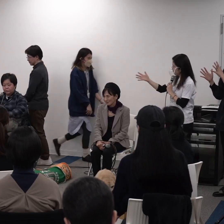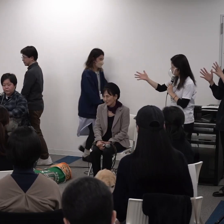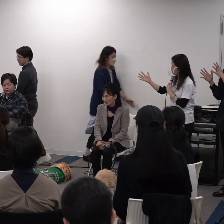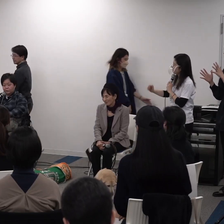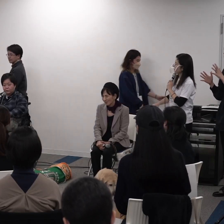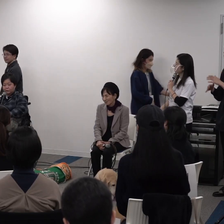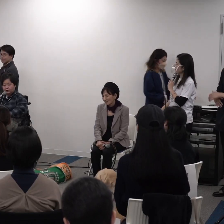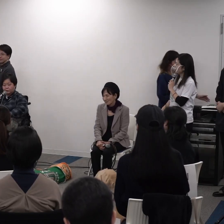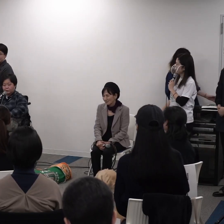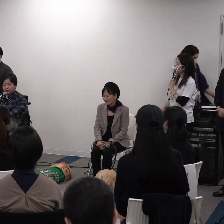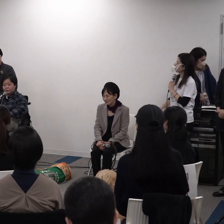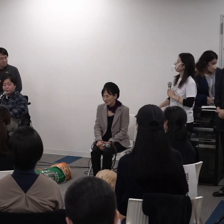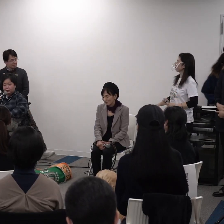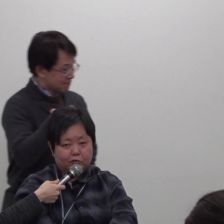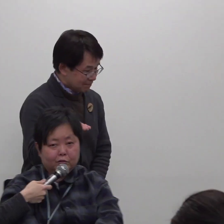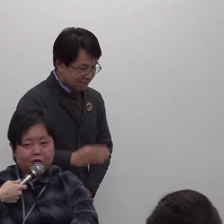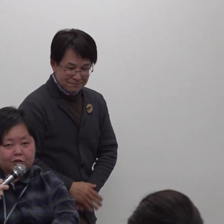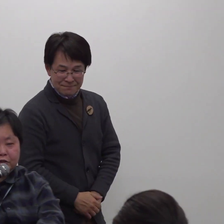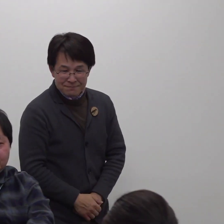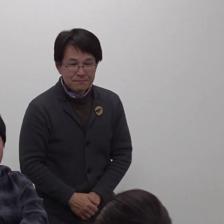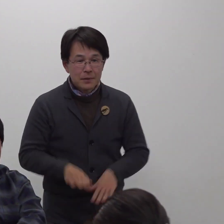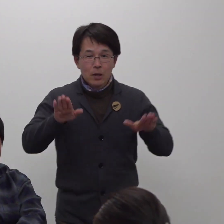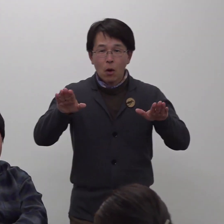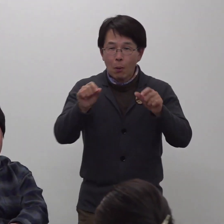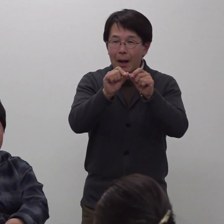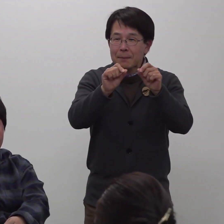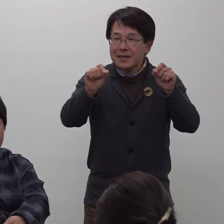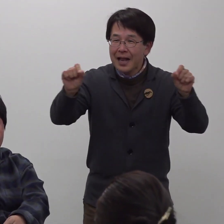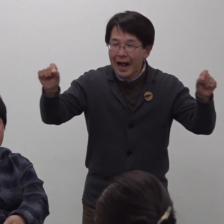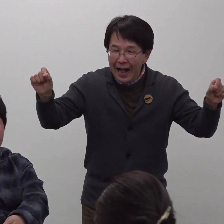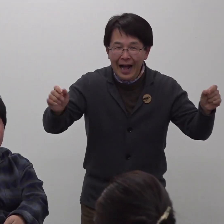橋爪）佐藤さんお願いします 佐藤）今日は皆さん長い 時間お疲れ様でした